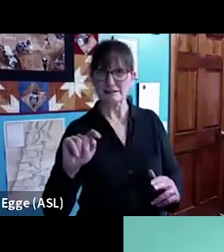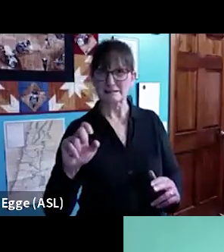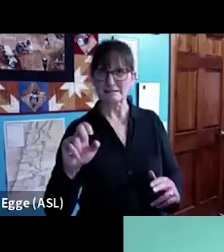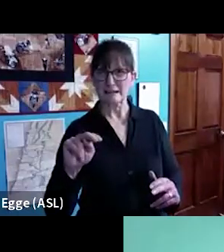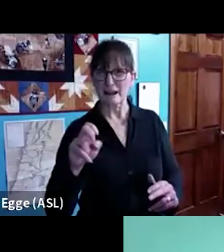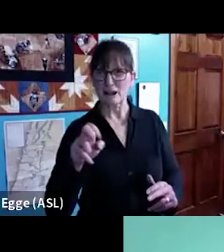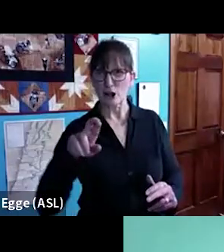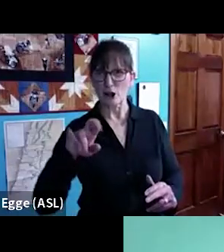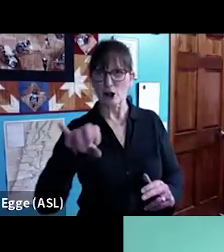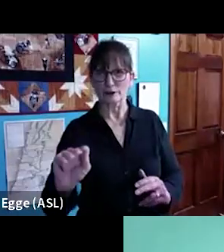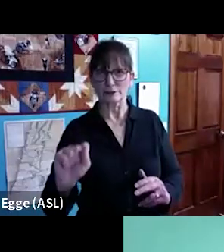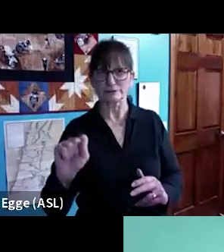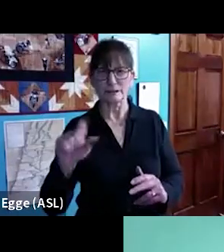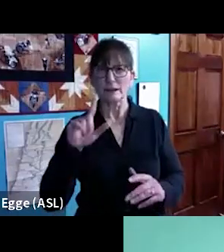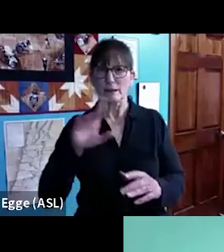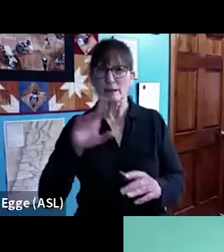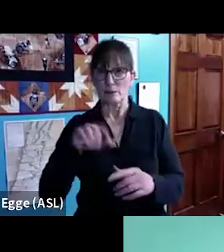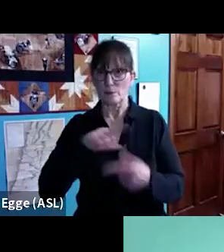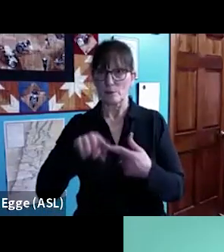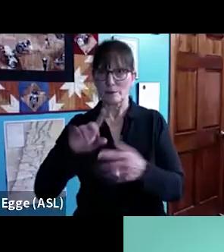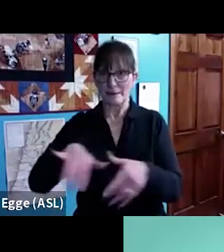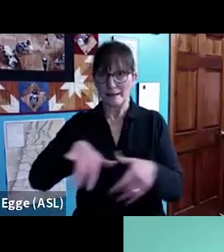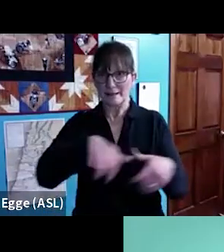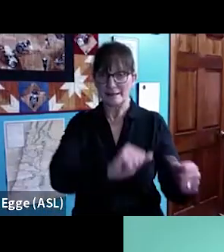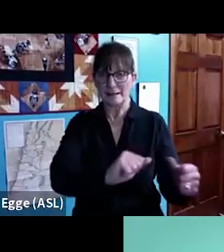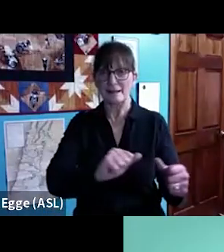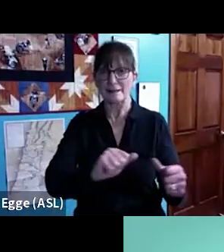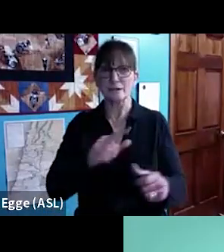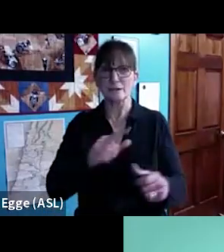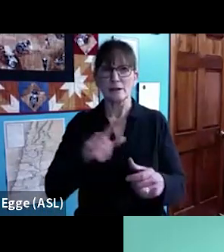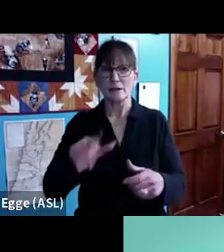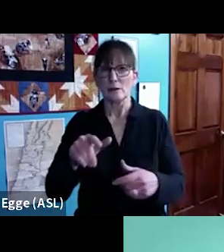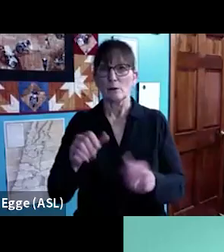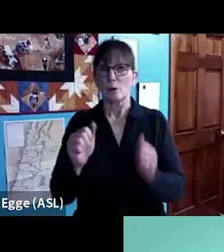con tu contacto en la oficina local para poder obtenerlo.